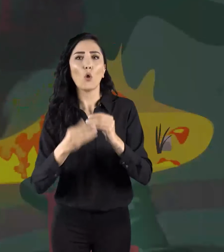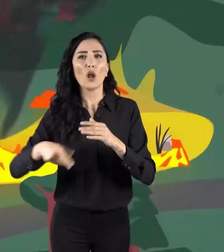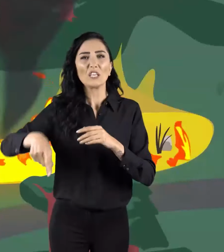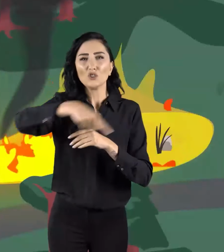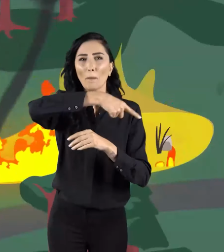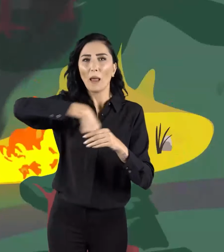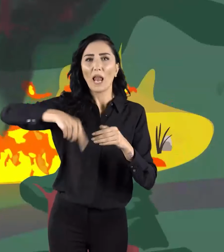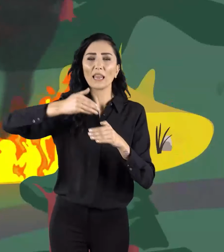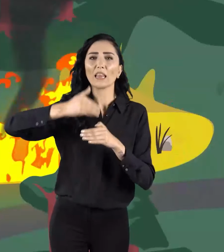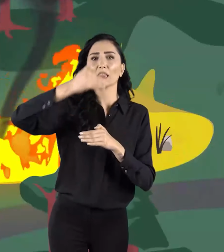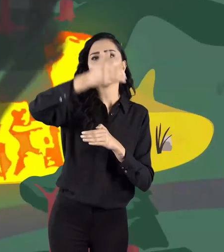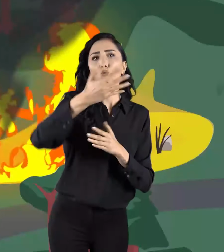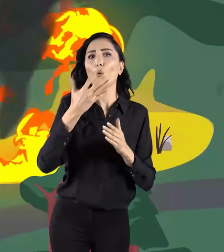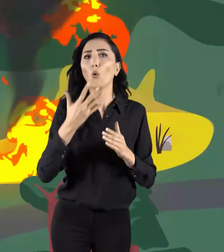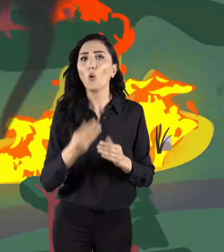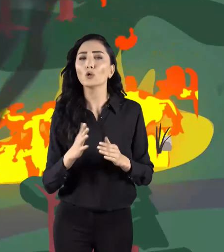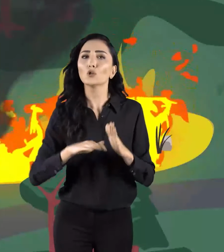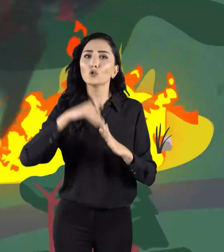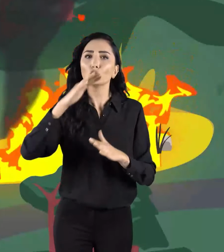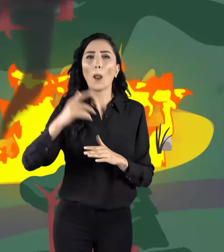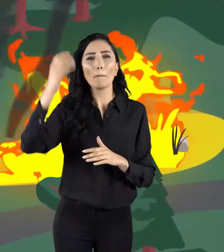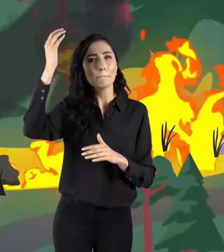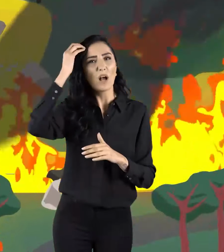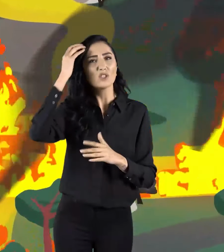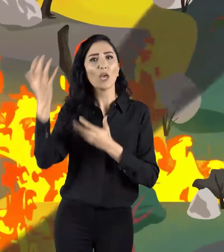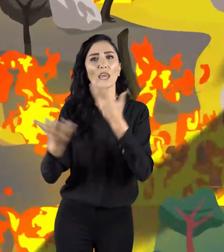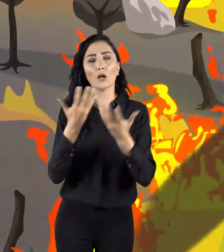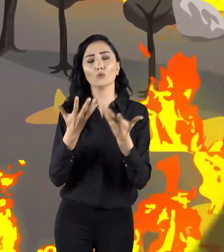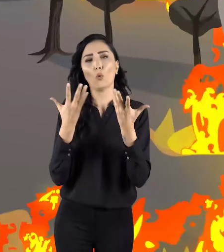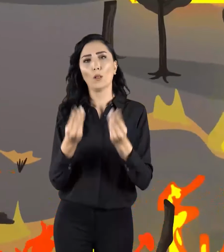oluşur. Cephelerden dışa doğru uzanır. Sonra baş yangın olabilirler.